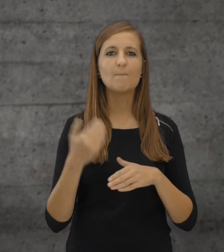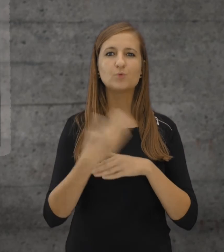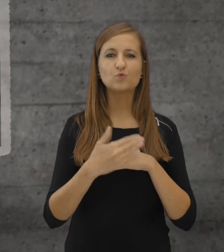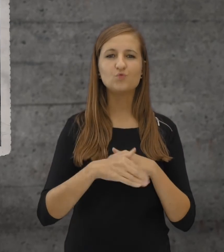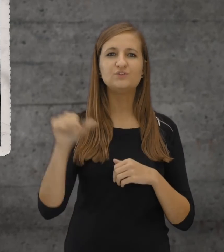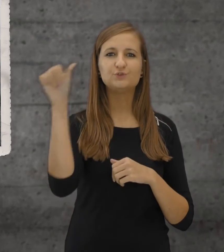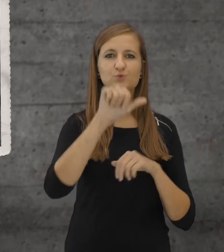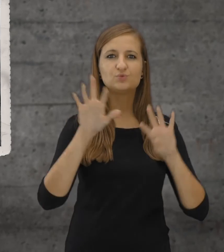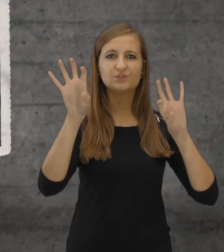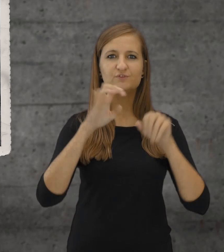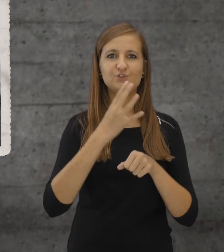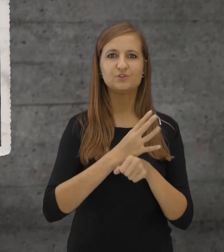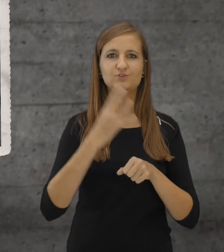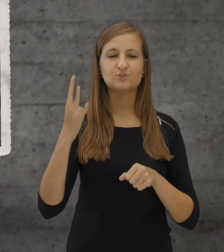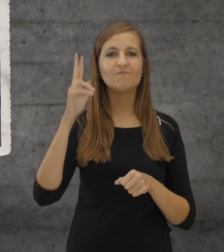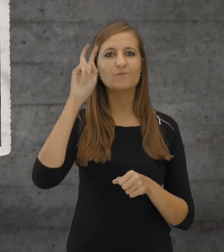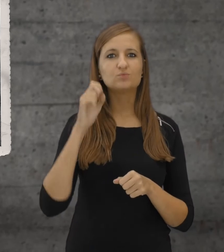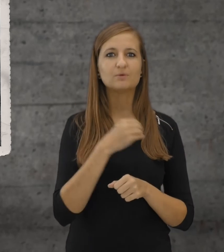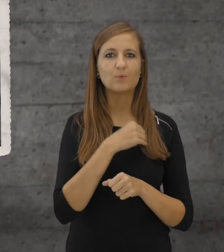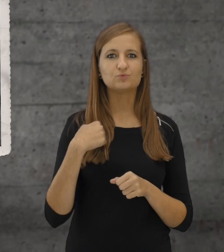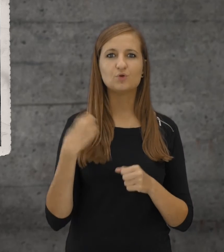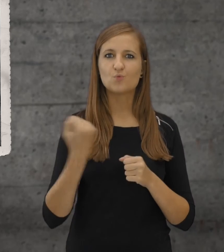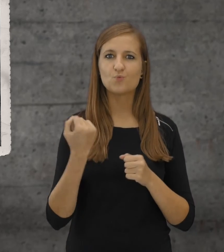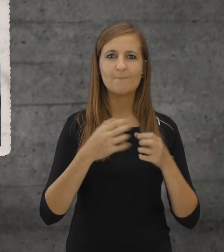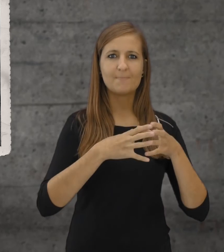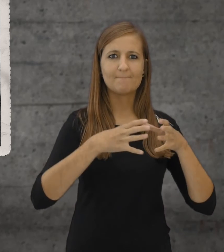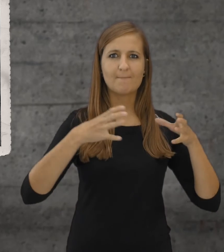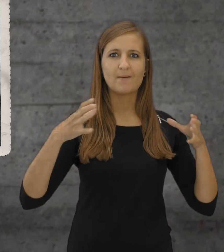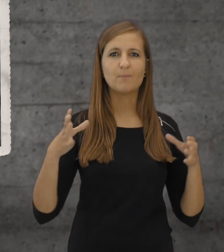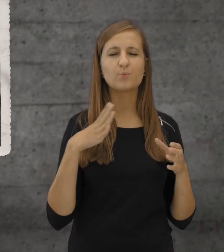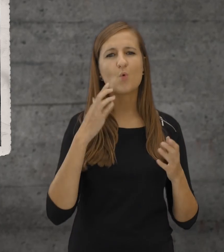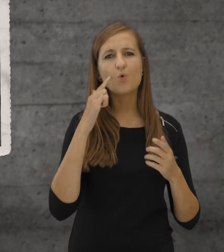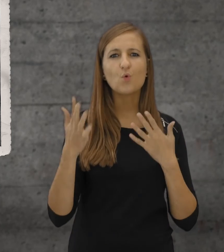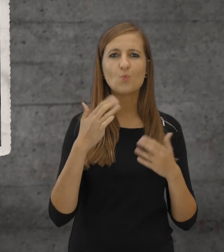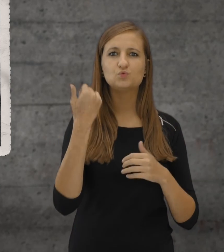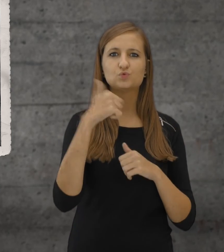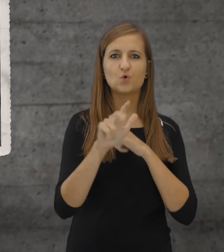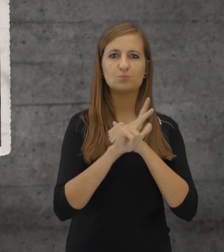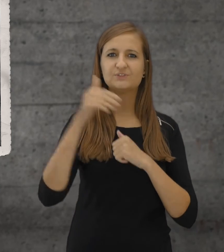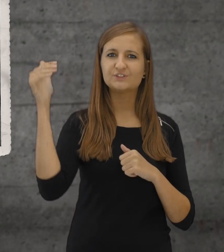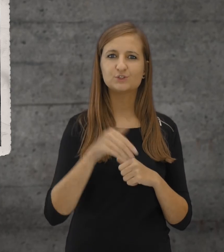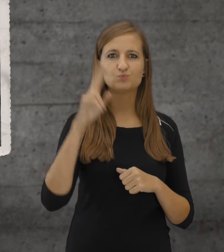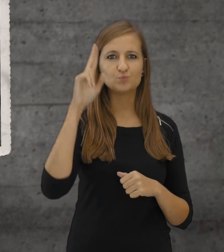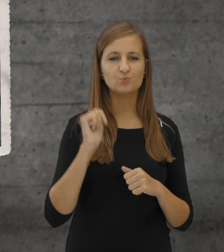Pod koniec 1944 roku liczebność Wojska Polskiego wynosiła około 180 tysięcy żołnierzy.